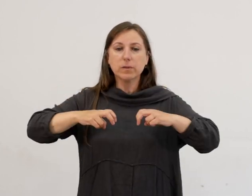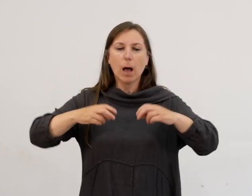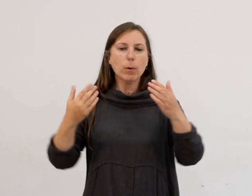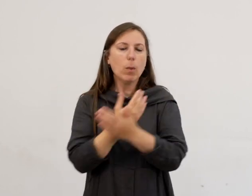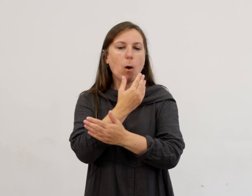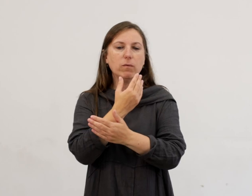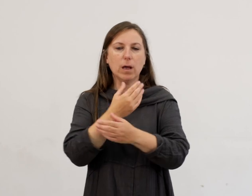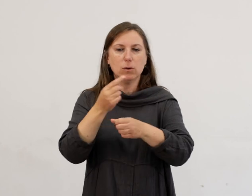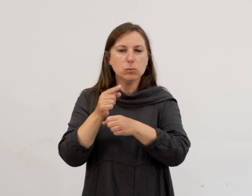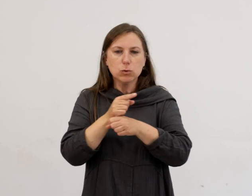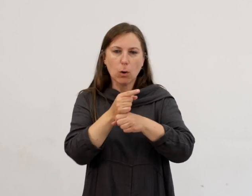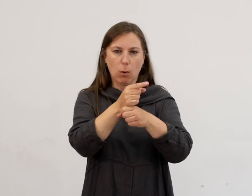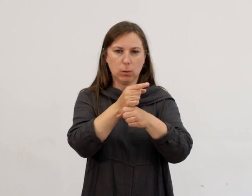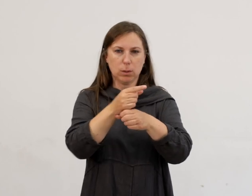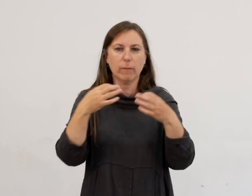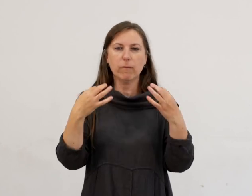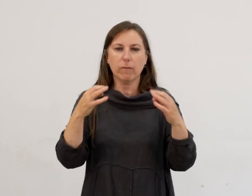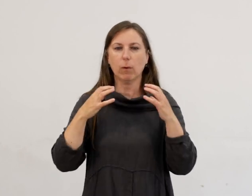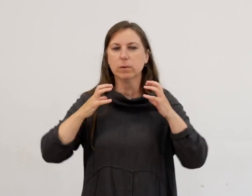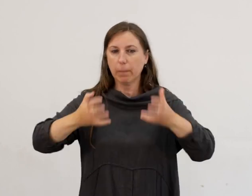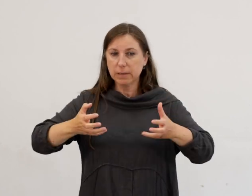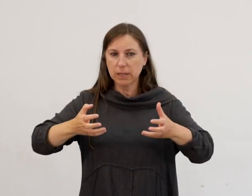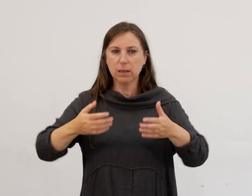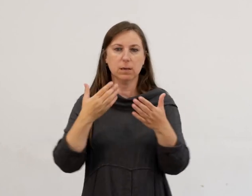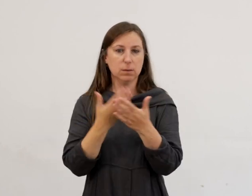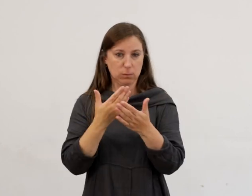Pojawiały się nowe czołgi i wozy pancerne.